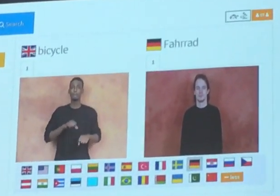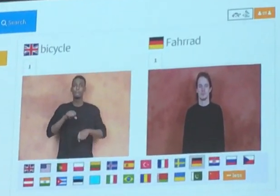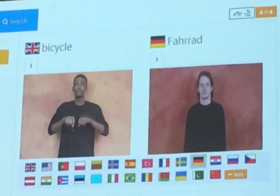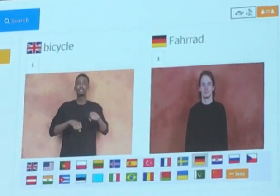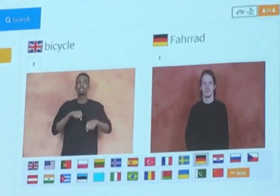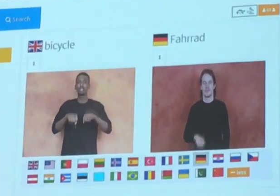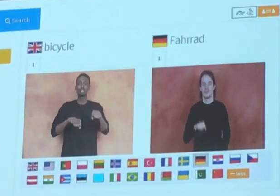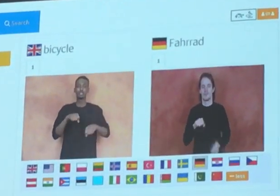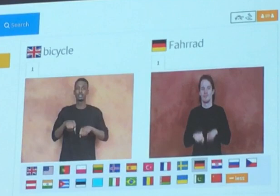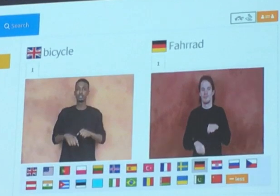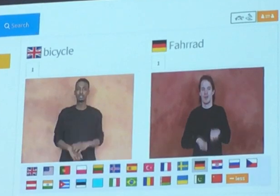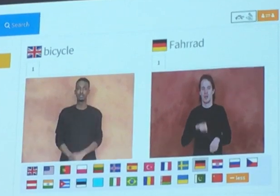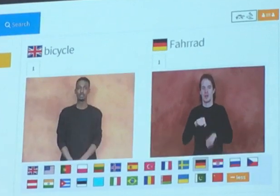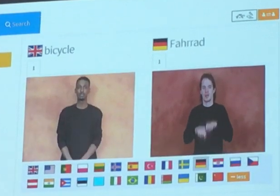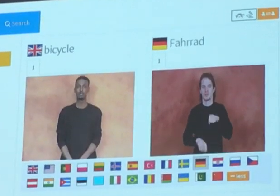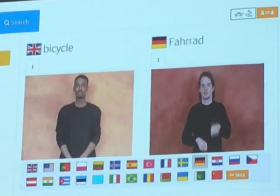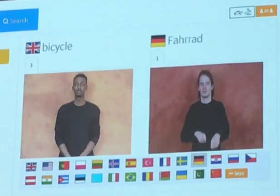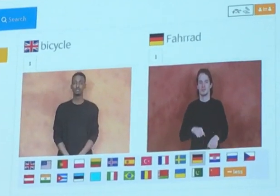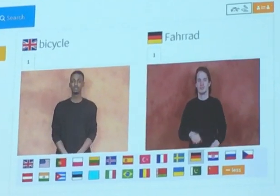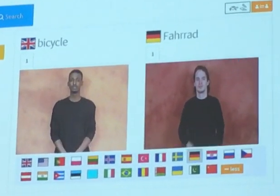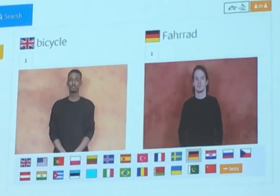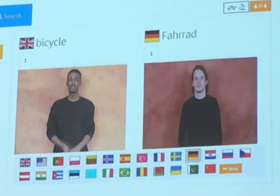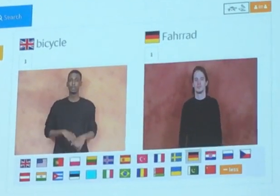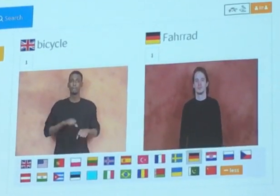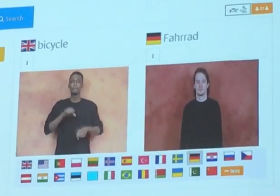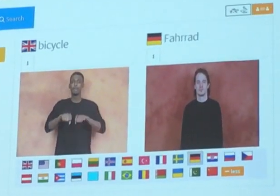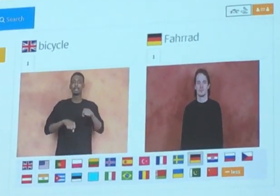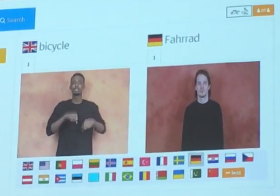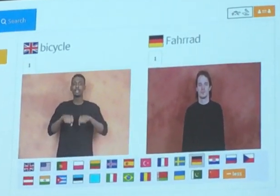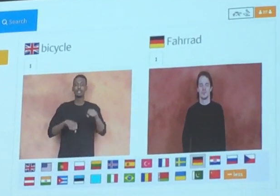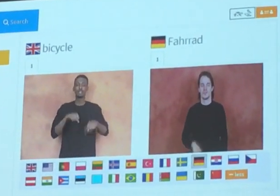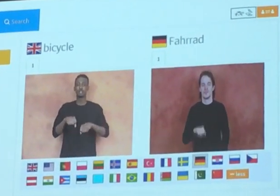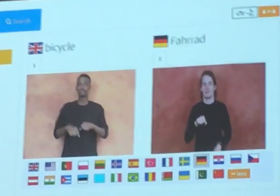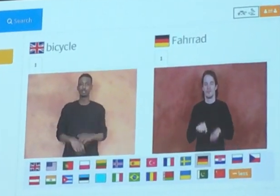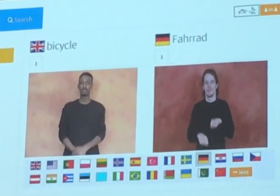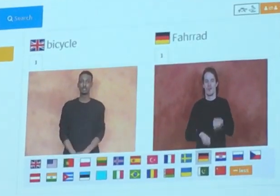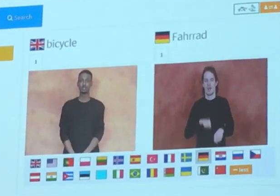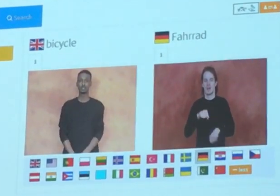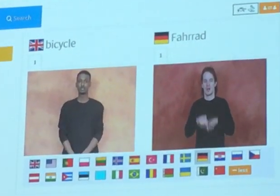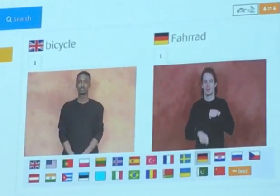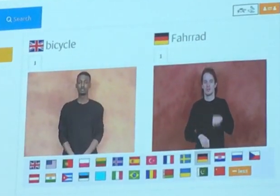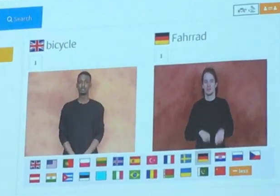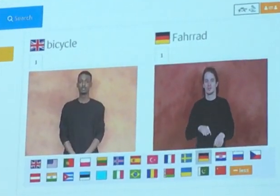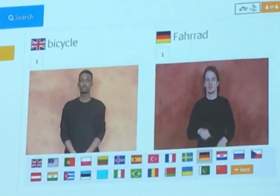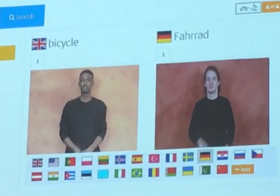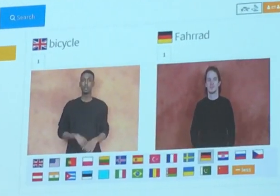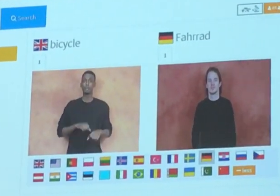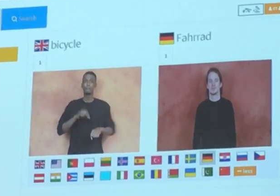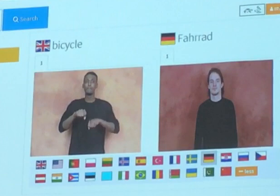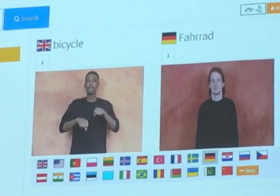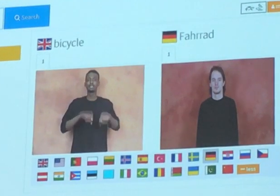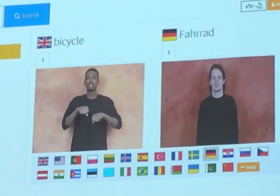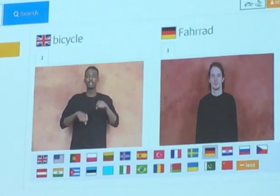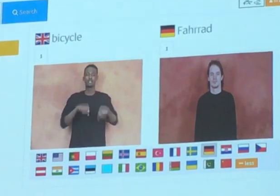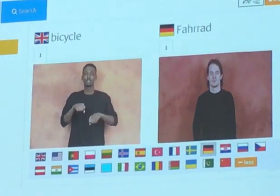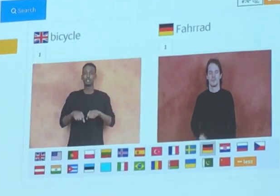also die Bewegung der Füße auf dem Fahrrad. Das erklärt das Objekt: Dies sind alle Funktionen, die Gebärdensprachen gemeinsam haben. Sobald Sie sie in einer Sprache kennen, ist es einfach zu übertragen.